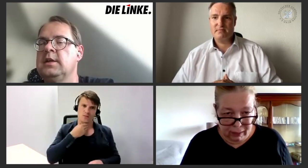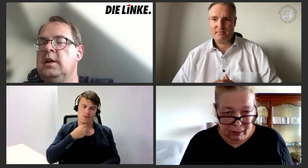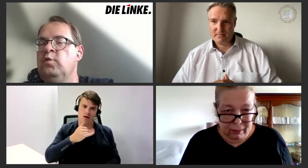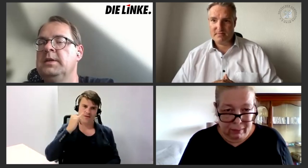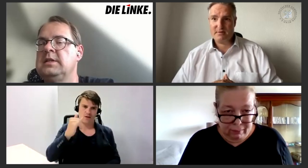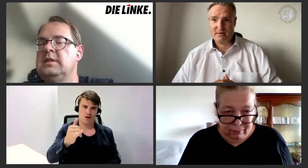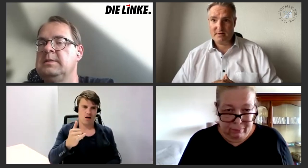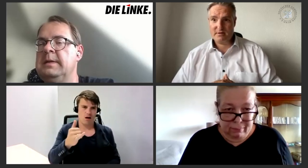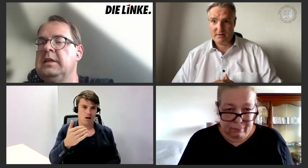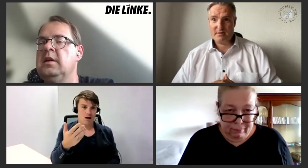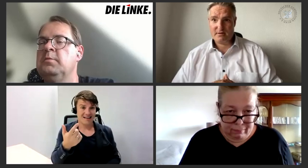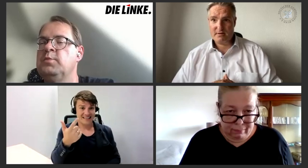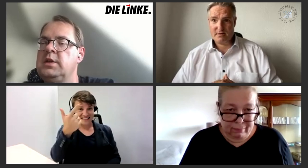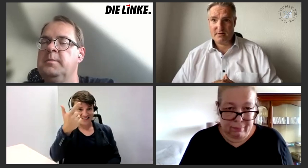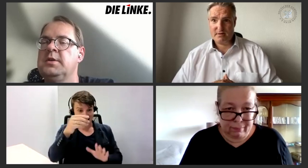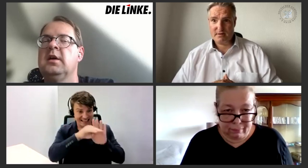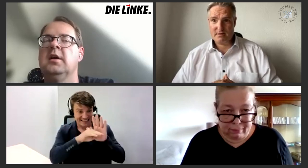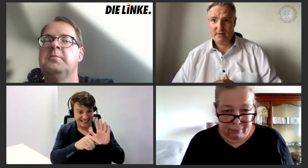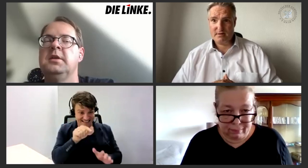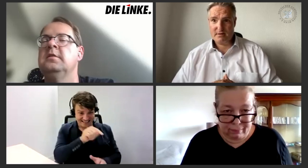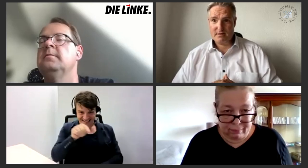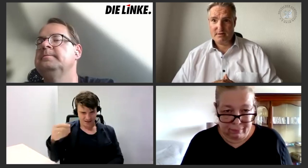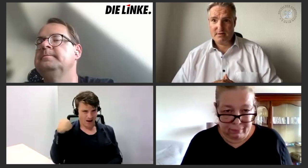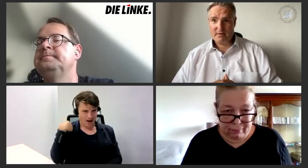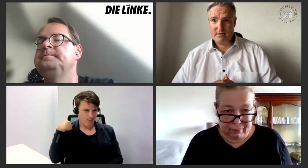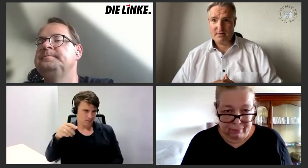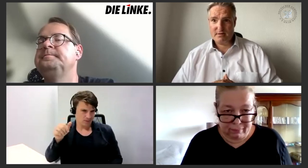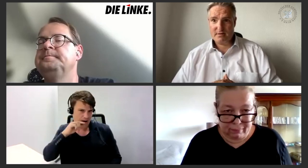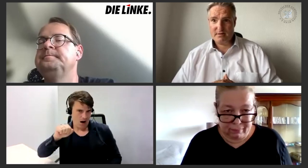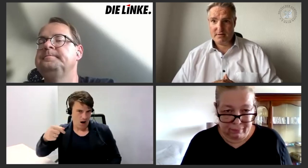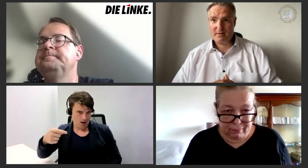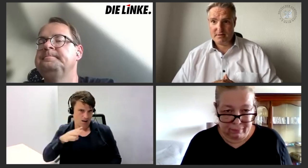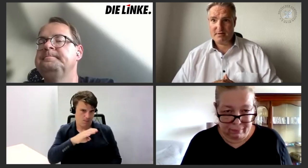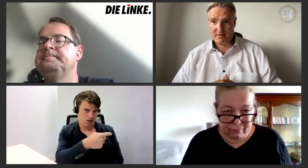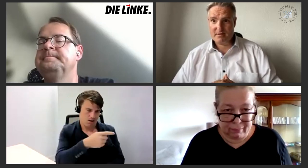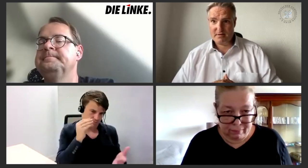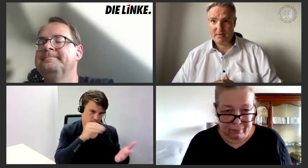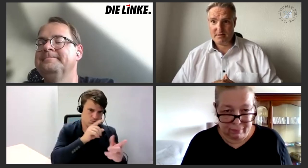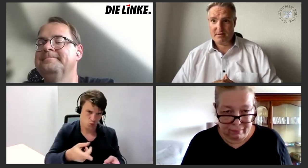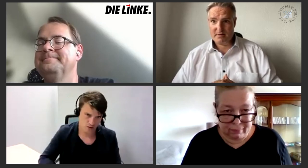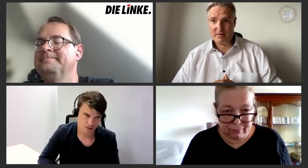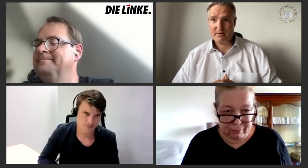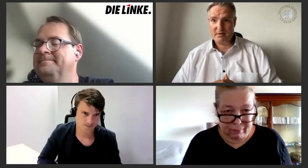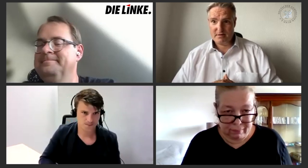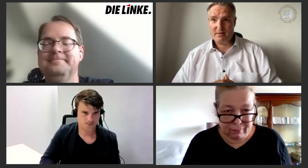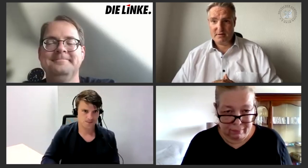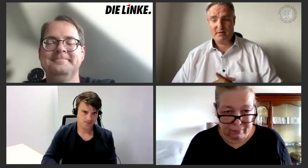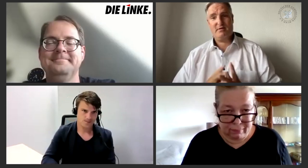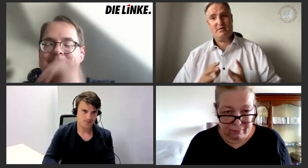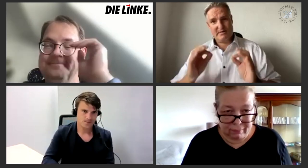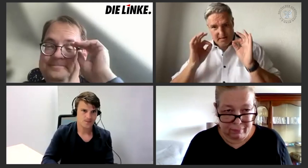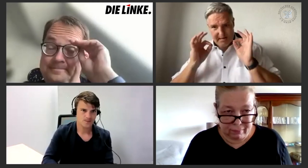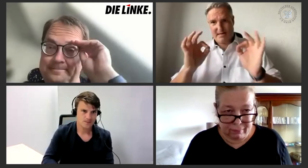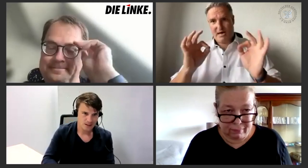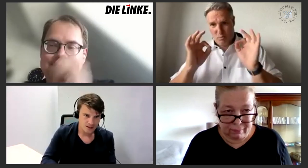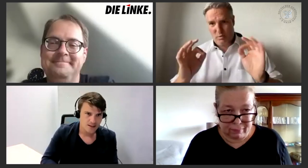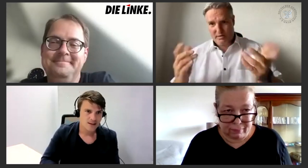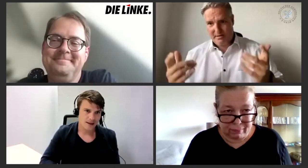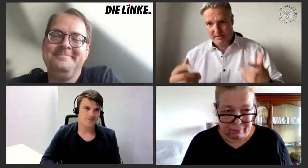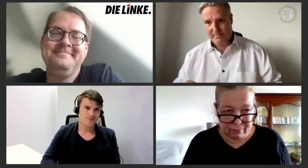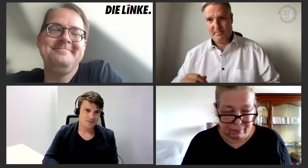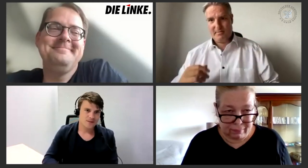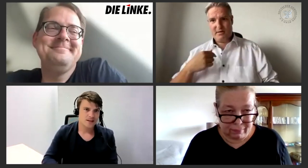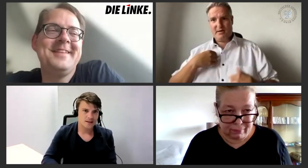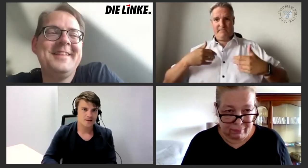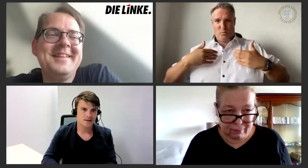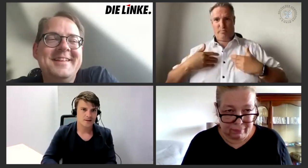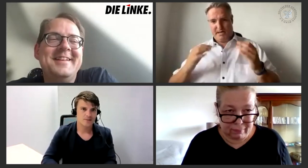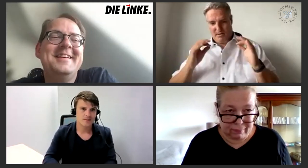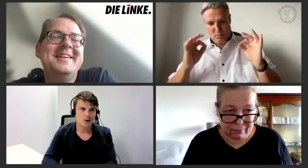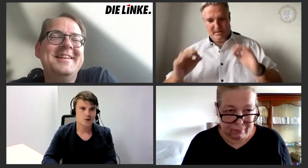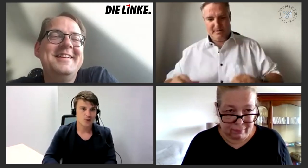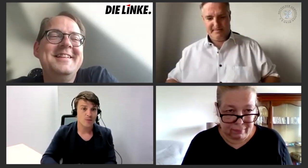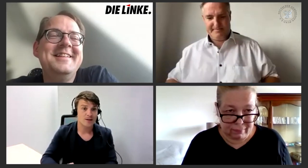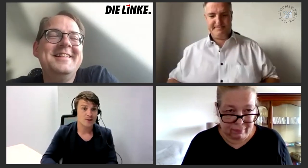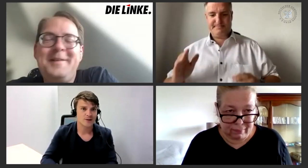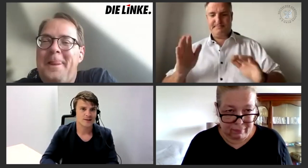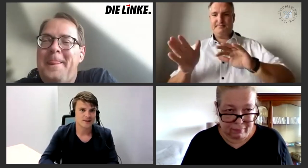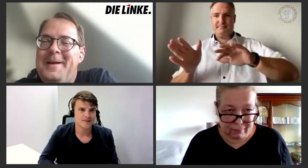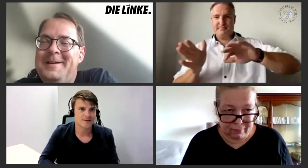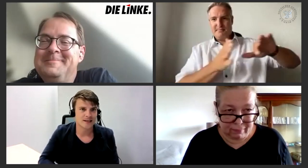Die zwei Gesetzlichkeiten, wo man es ganz zwingend regeln muss, die habe ich ja gerade benannt.